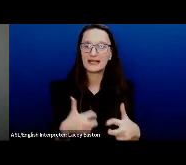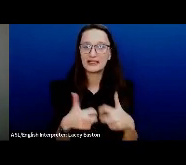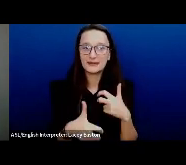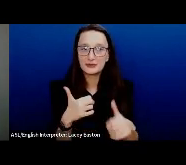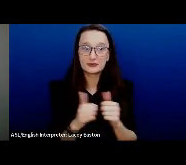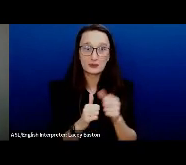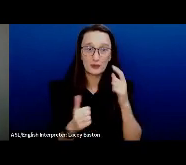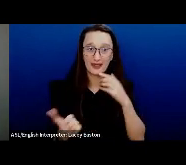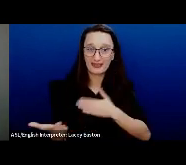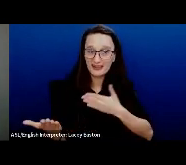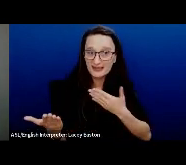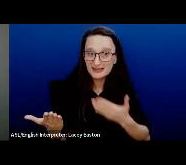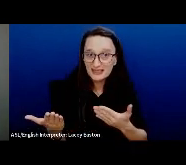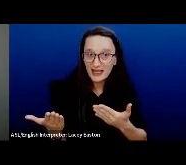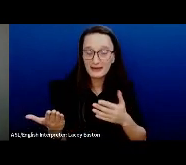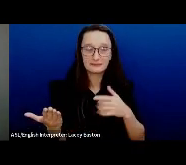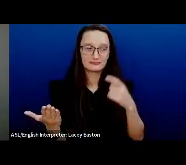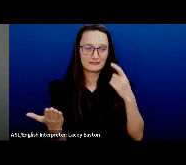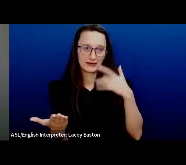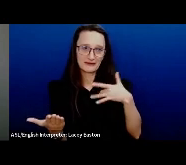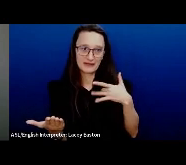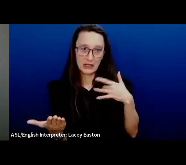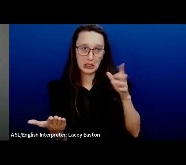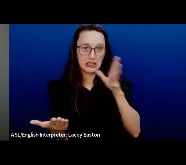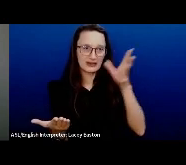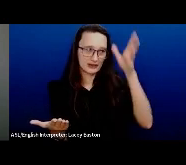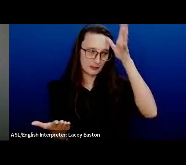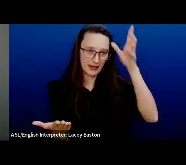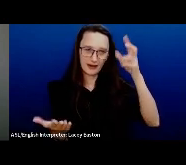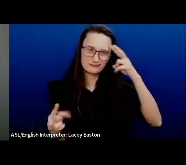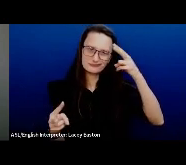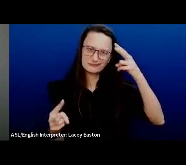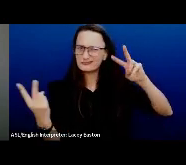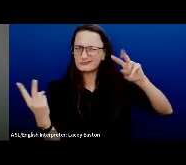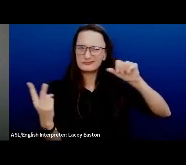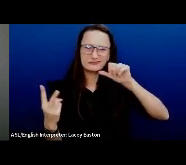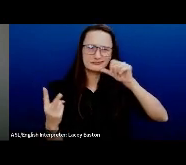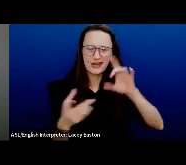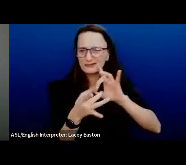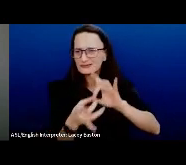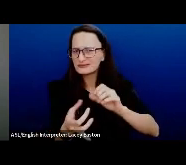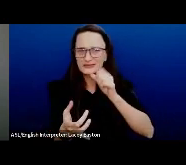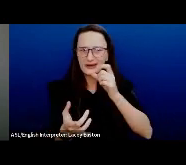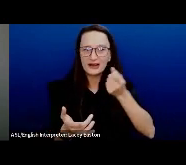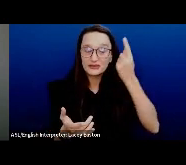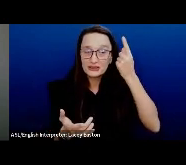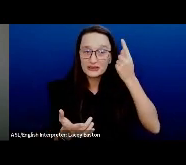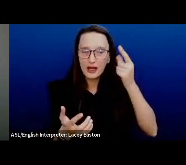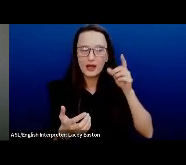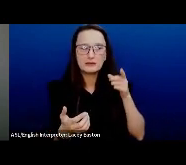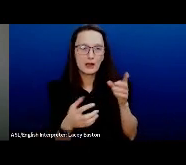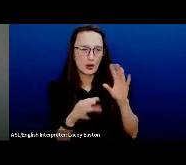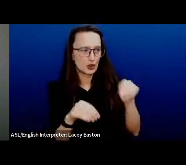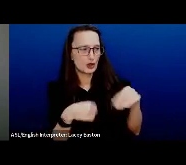el padre simplemente no esta conectando, darles más información sobre un padre mentor y